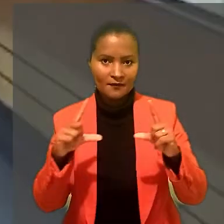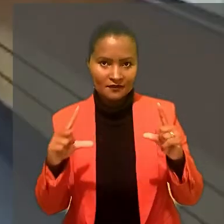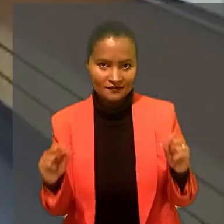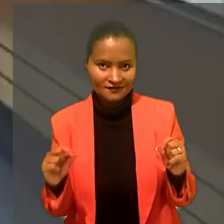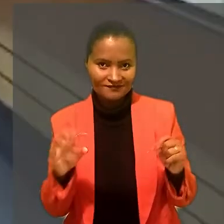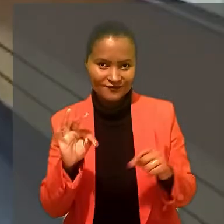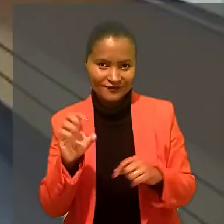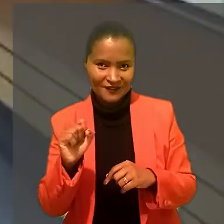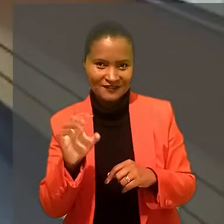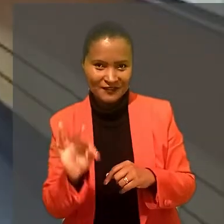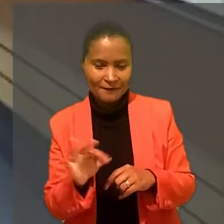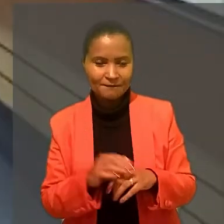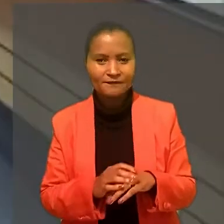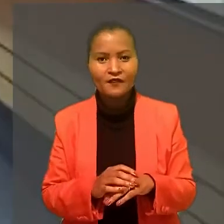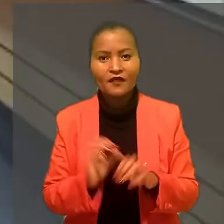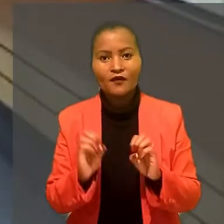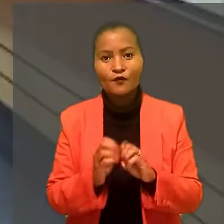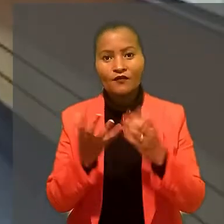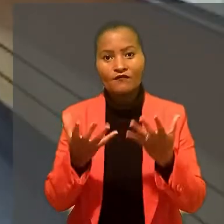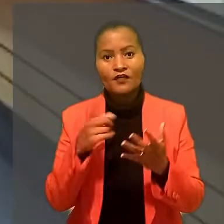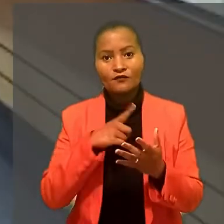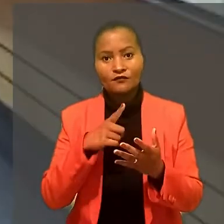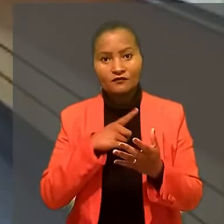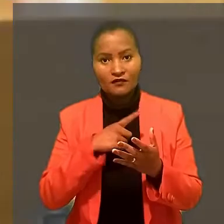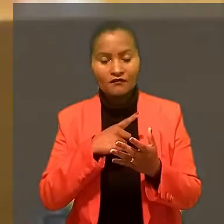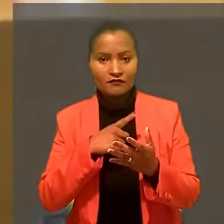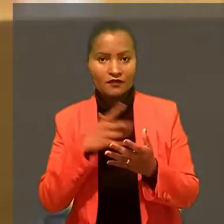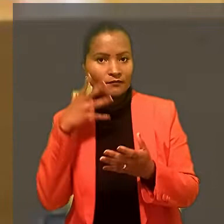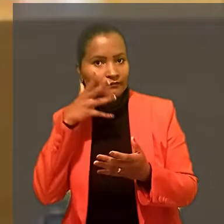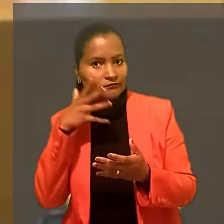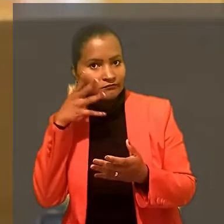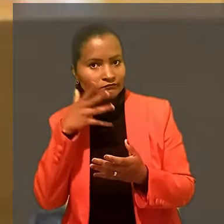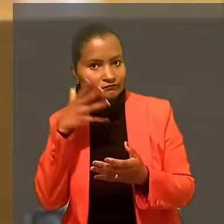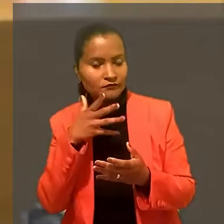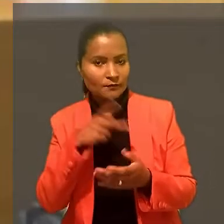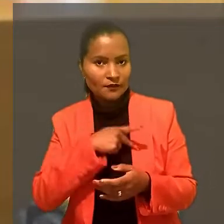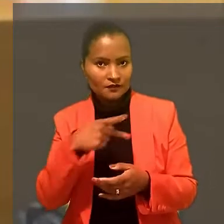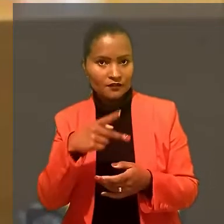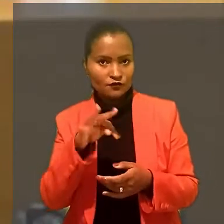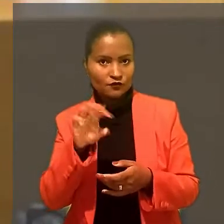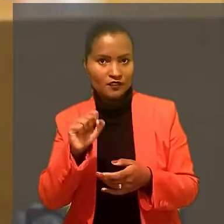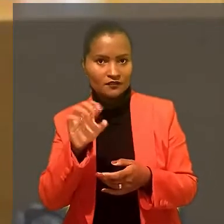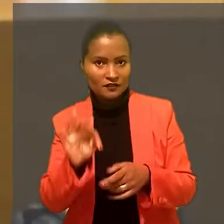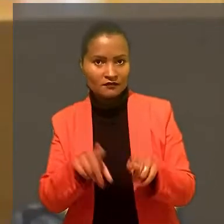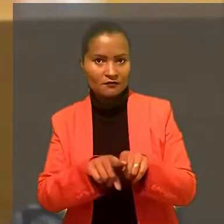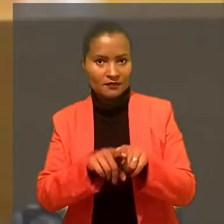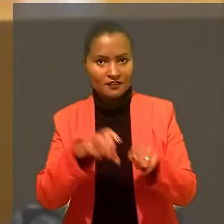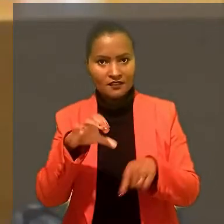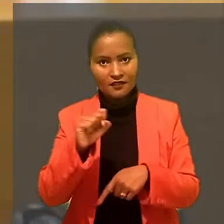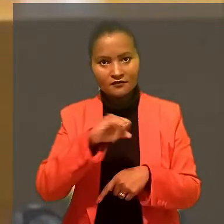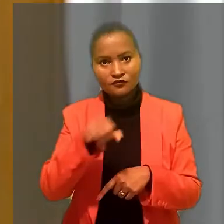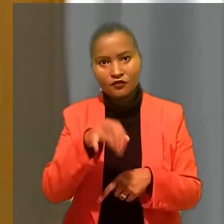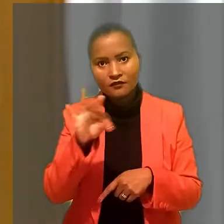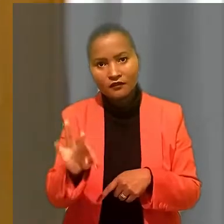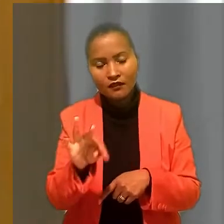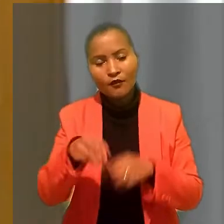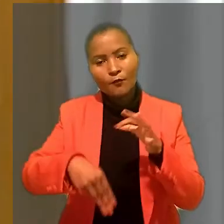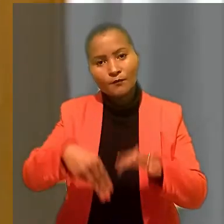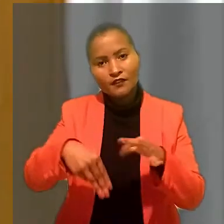O evento contou com conferência do presidente do TST e do Conselho Superior da Justiça do Trabalho, ministro Emmanoel Pereira,